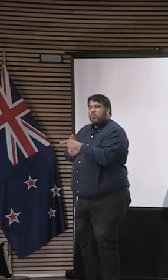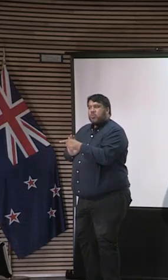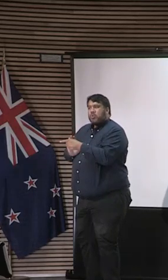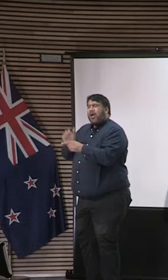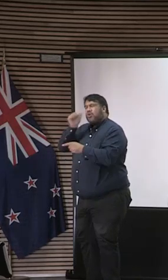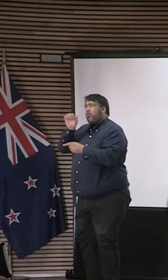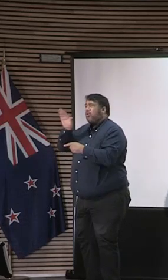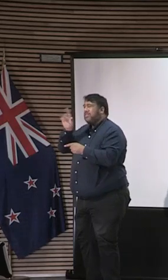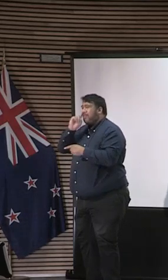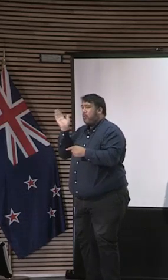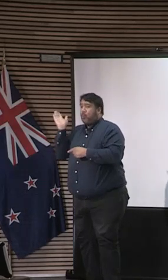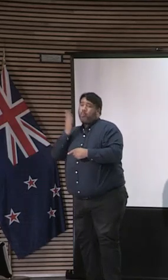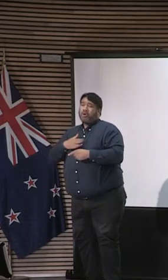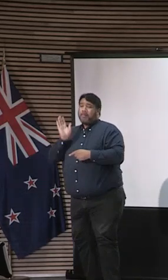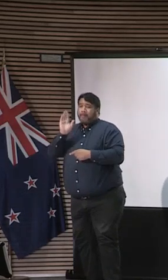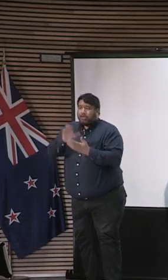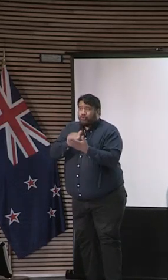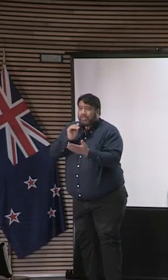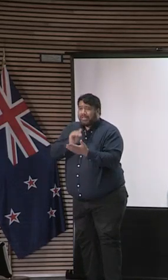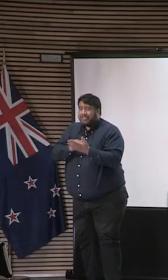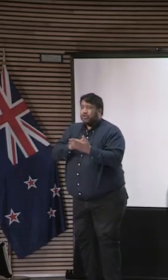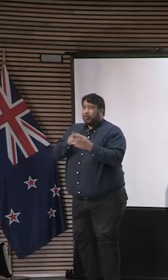ka kite hoki koe mai i nga tatauranga kua whakaratohia e matou, ahakoa he tokoiti noa,